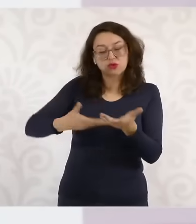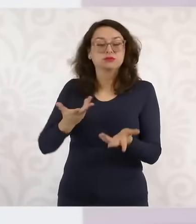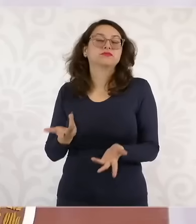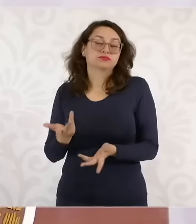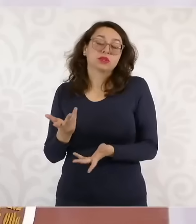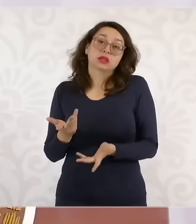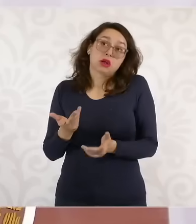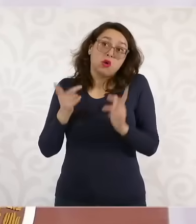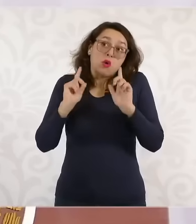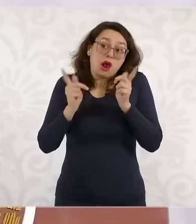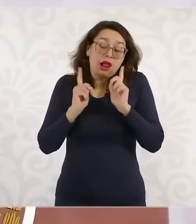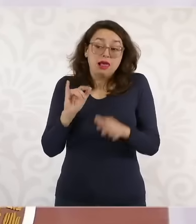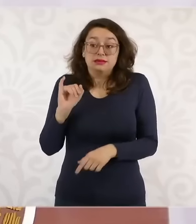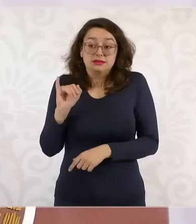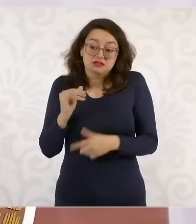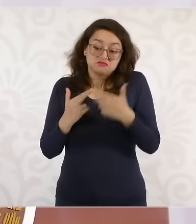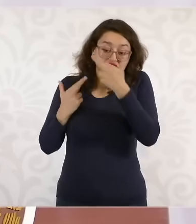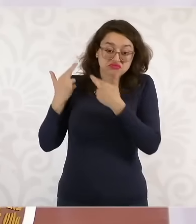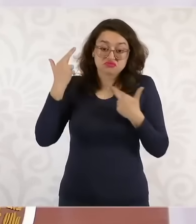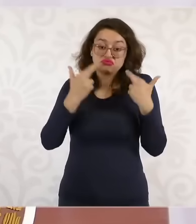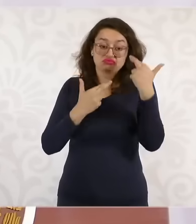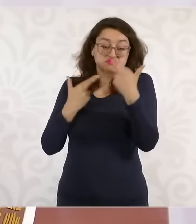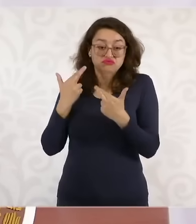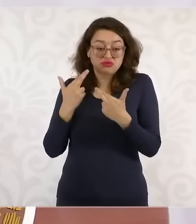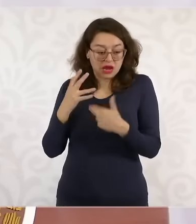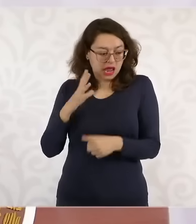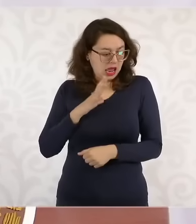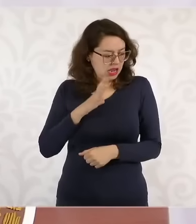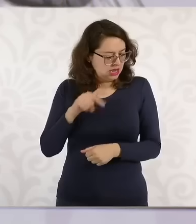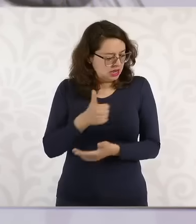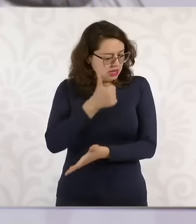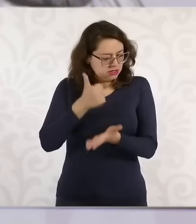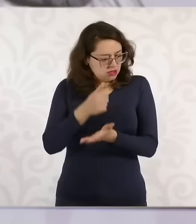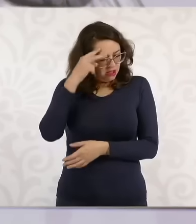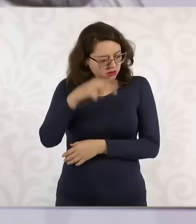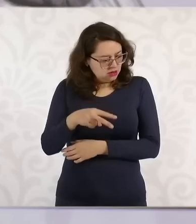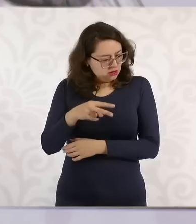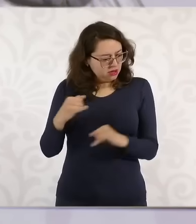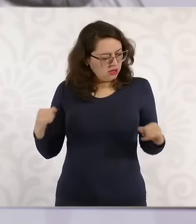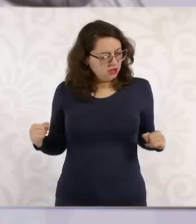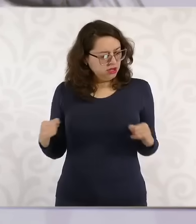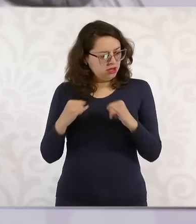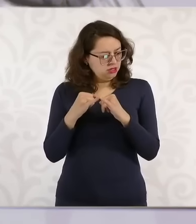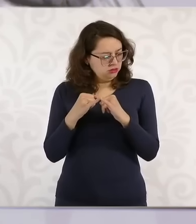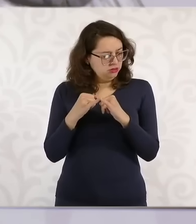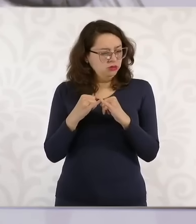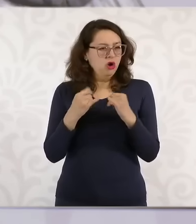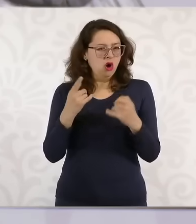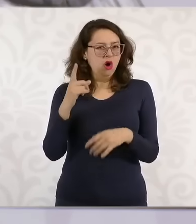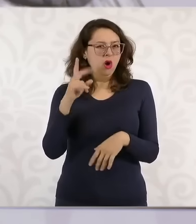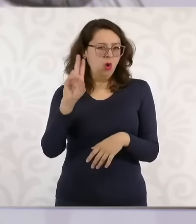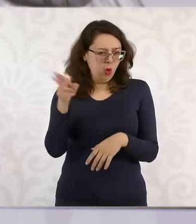estudios que se han hecho con el instituto eh de el del los institutos de la UNAM en general,